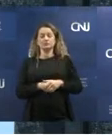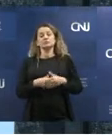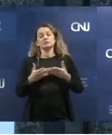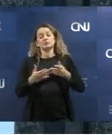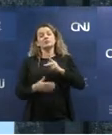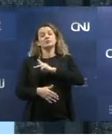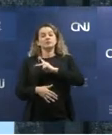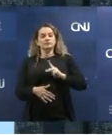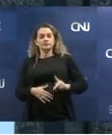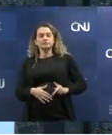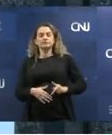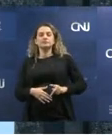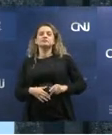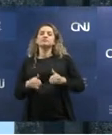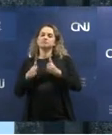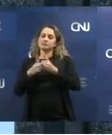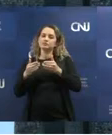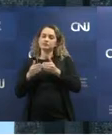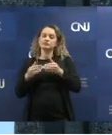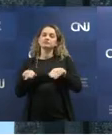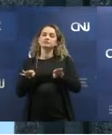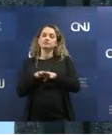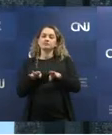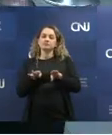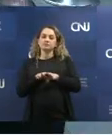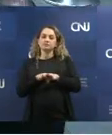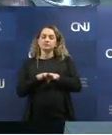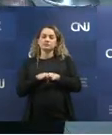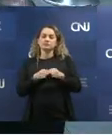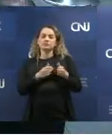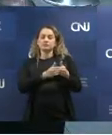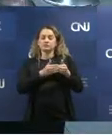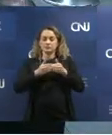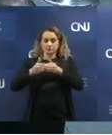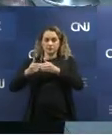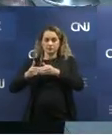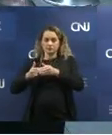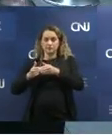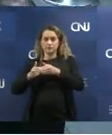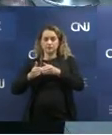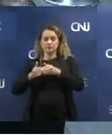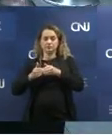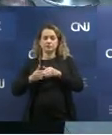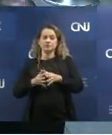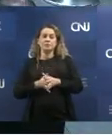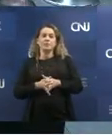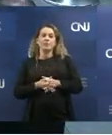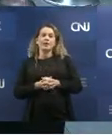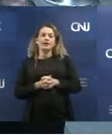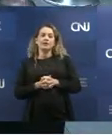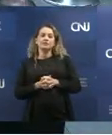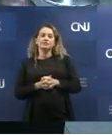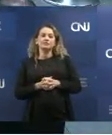E também houve pedindo a licença do eminente ministro Vieira de Mello. Como tenho um trago um voto divergente.